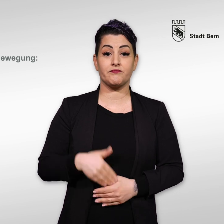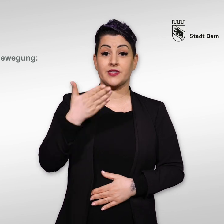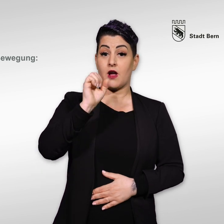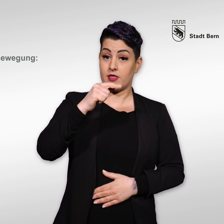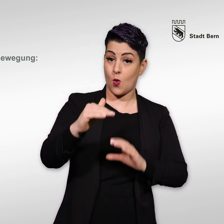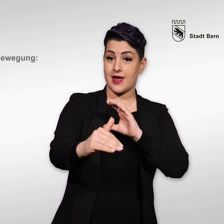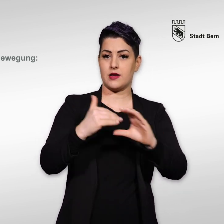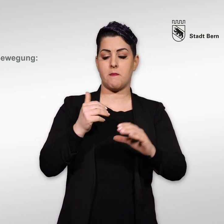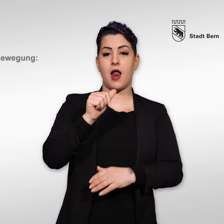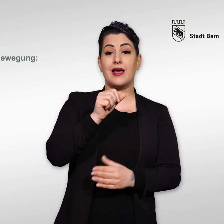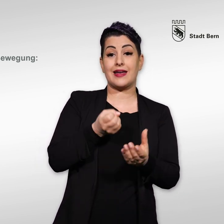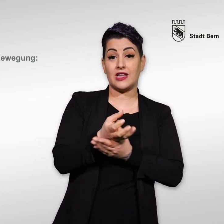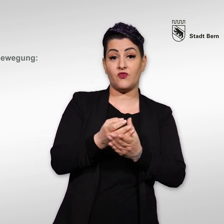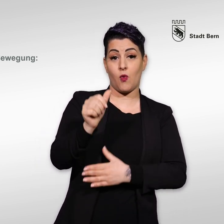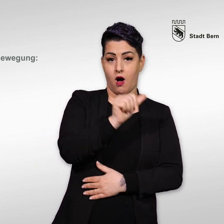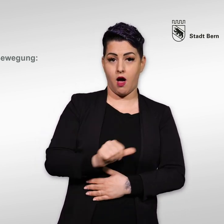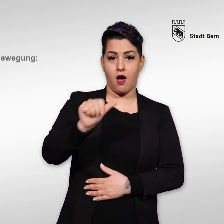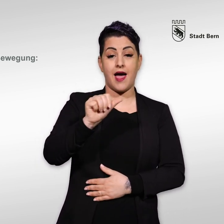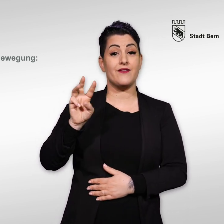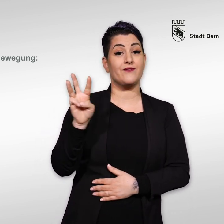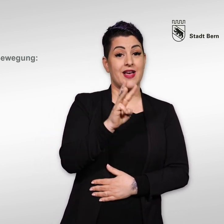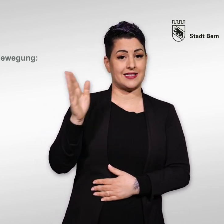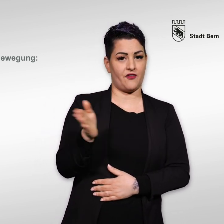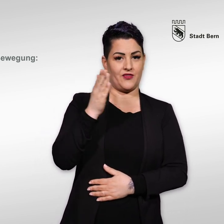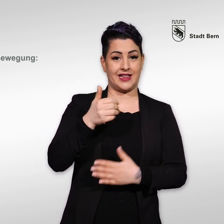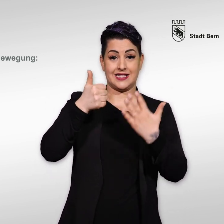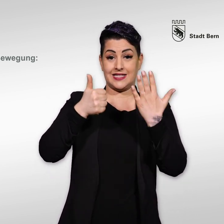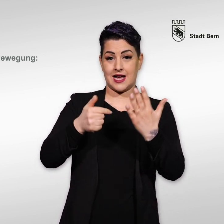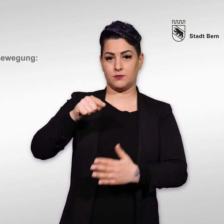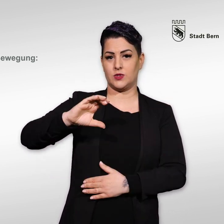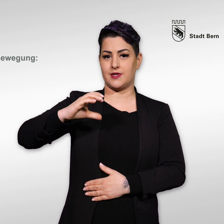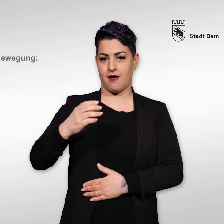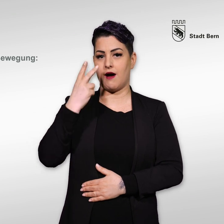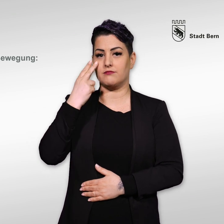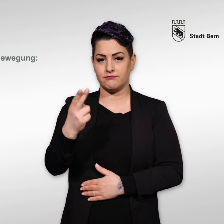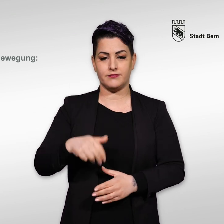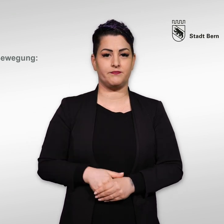Sie erreichen uns per E-Mail: info@westwind6.ch.